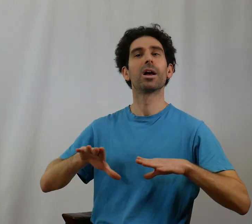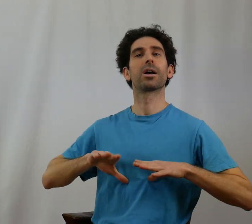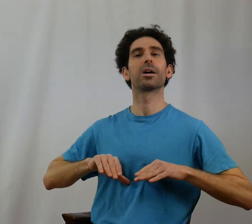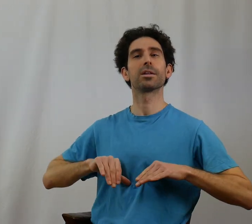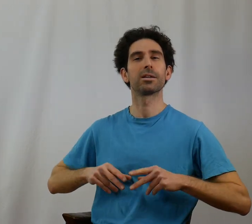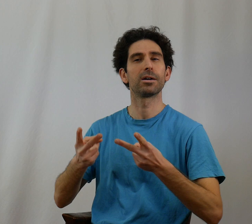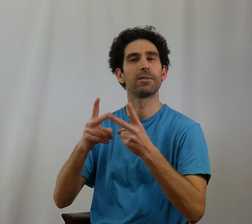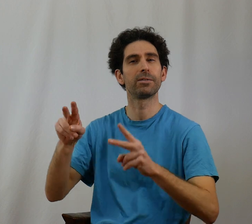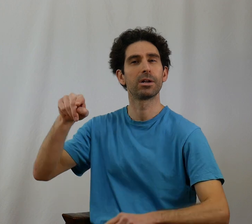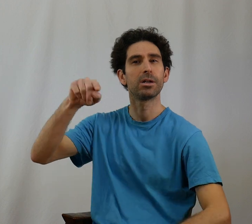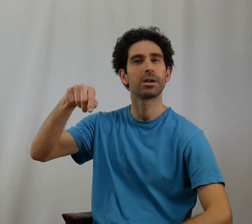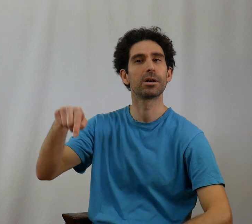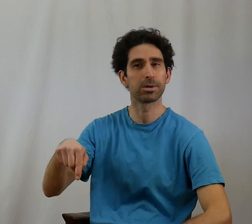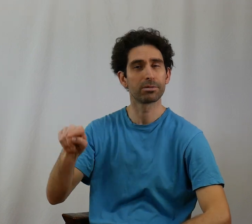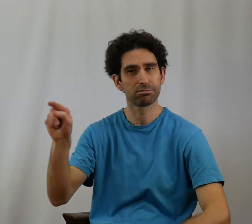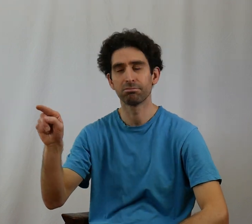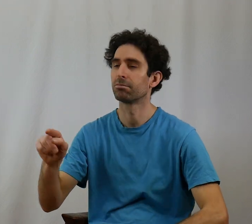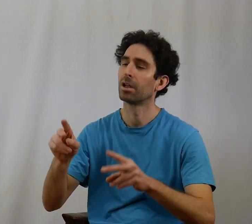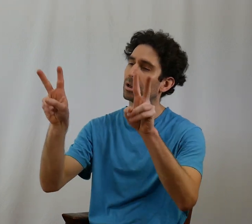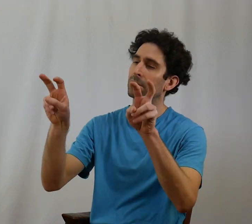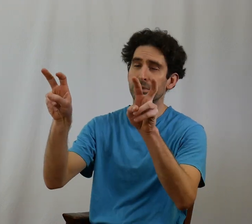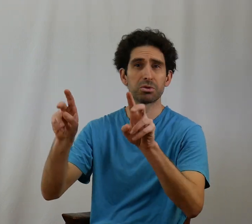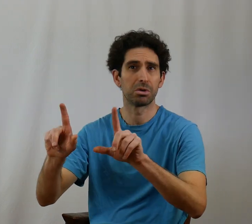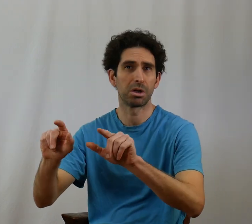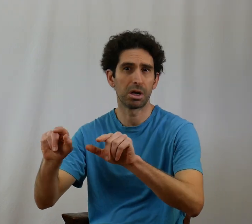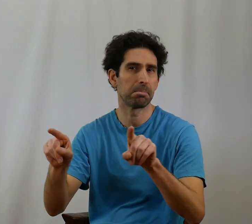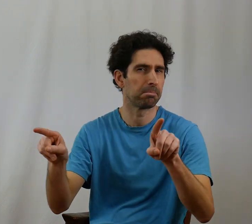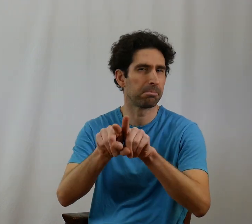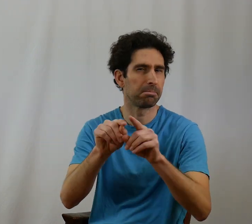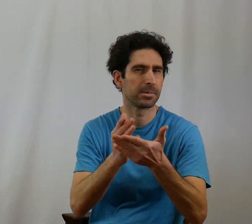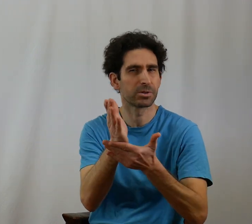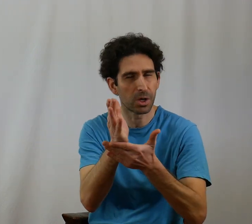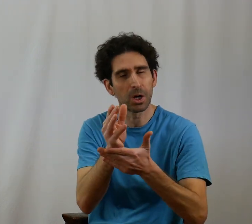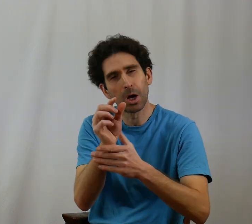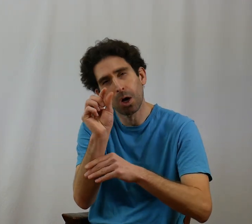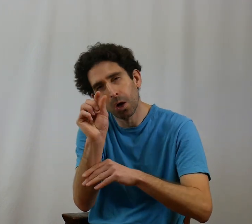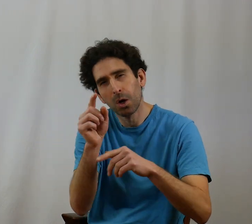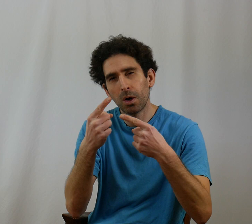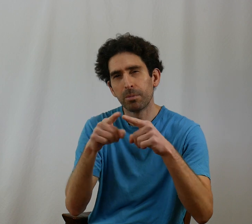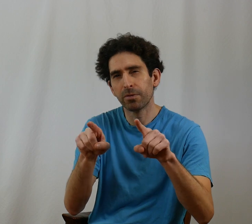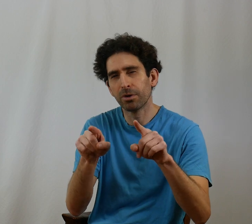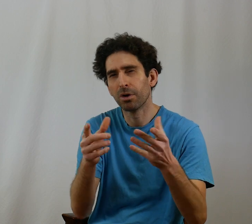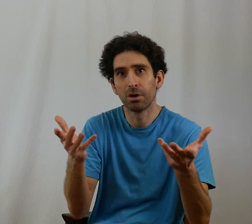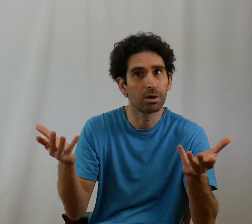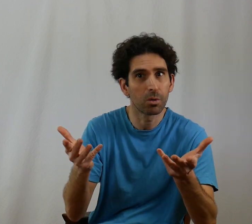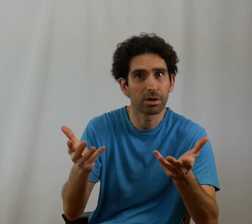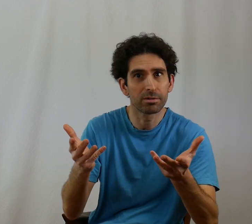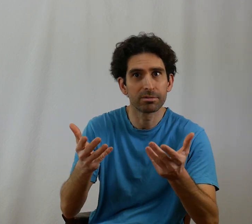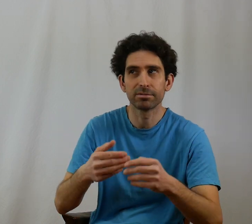Au Québec (Canada), il y a une expression avec le même sens mais un peu différente. Laquelle ?